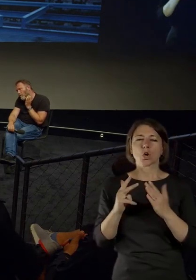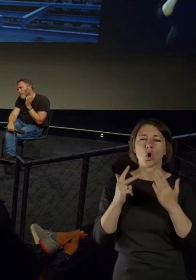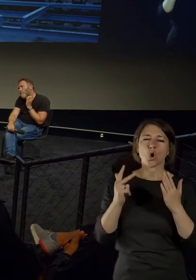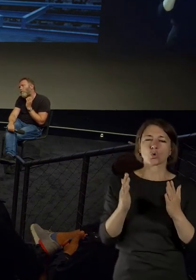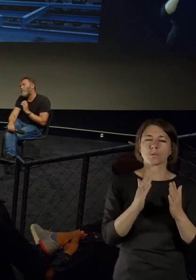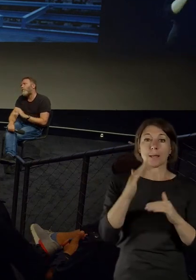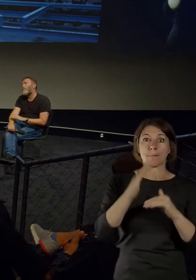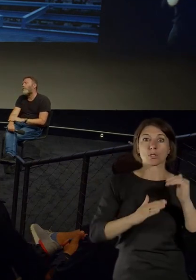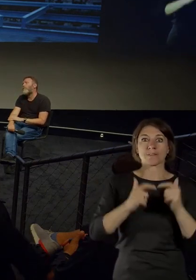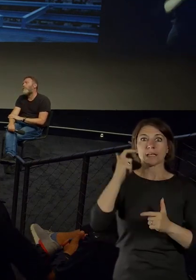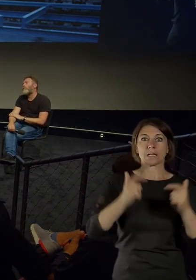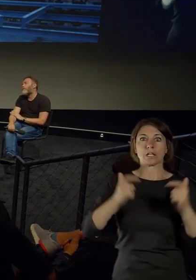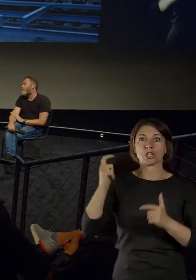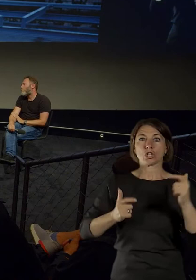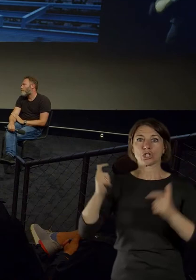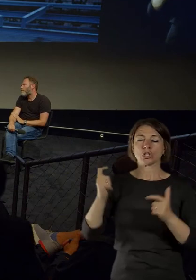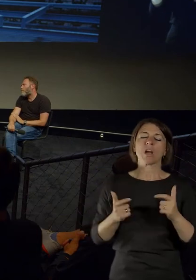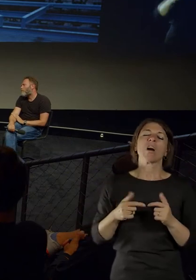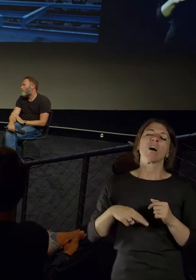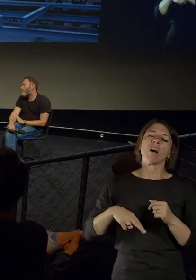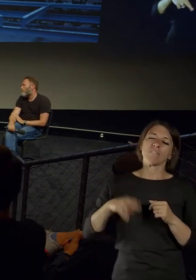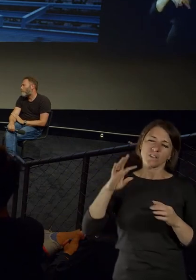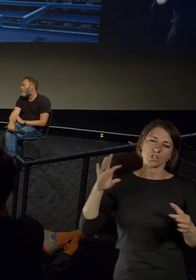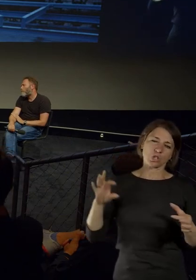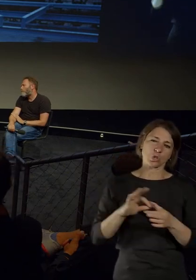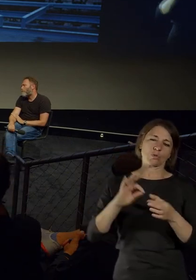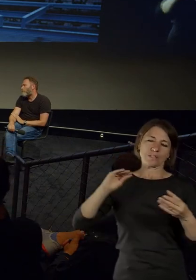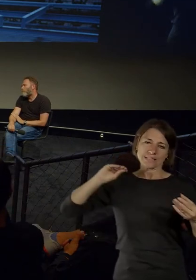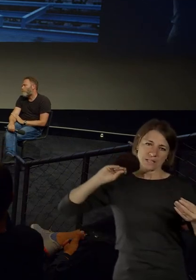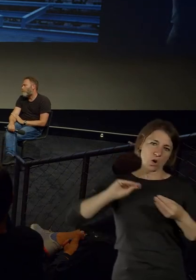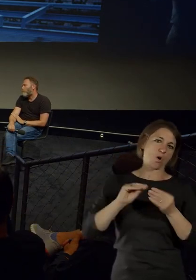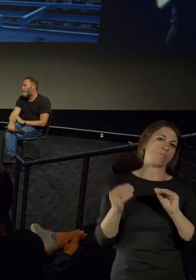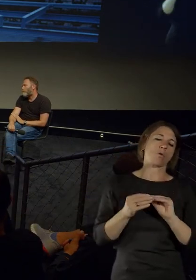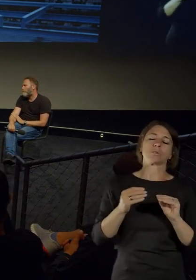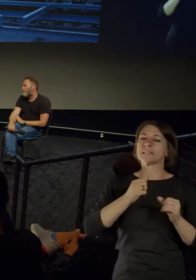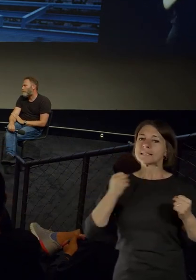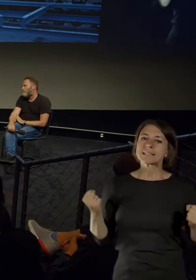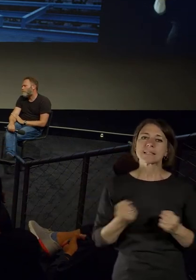je z velké části prostě byznys. Že se staví co nejvíc. A to znamená, že když mám